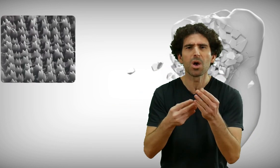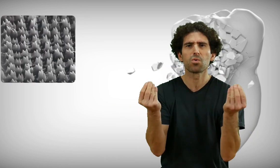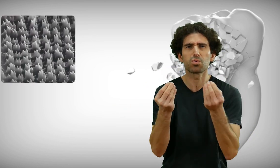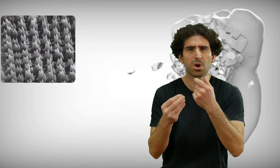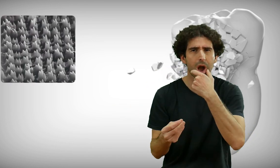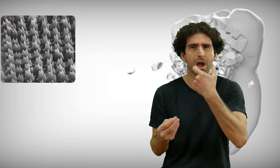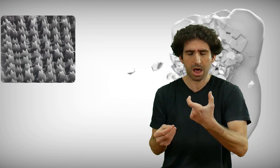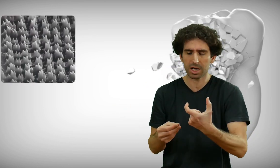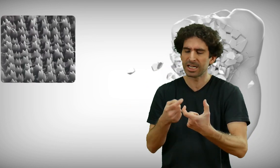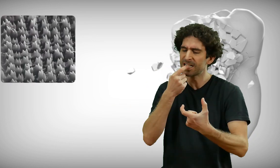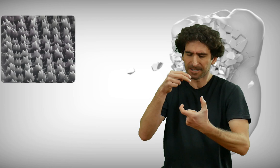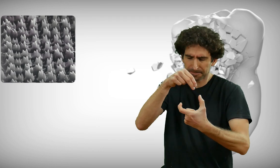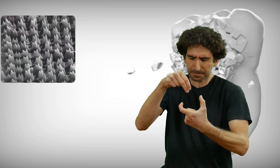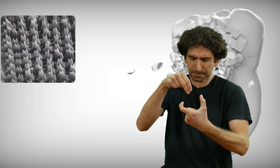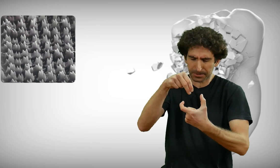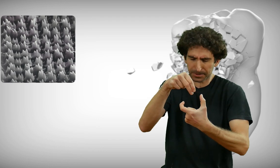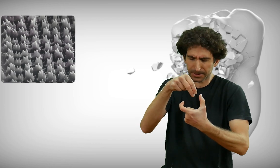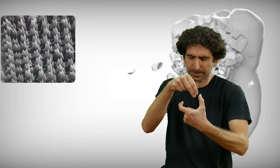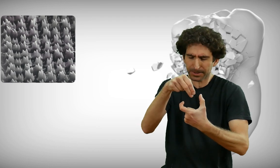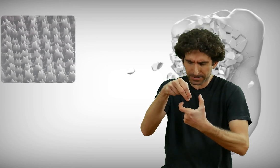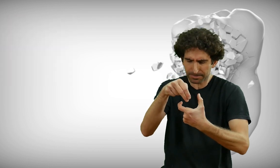Où ça ? Sur la langue.